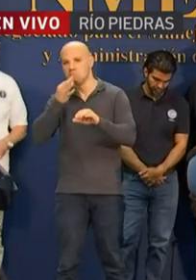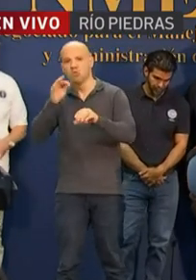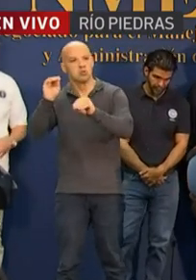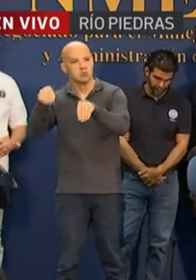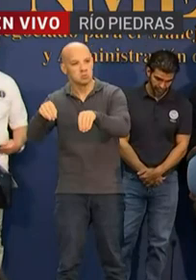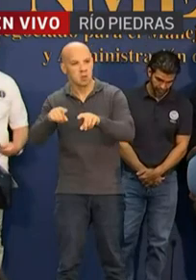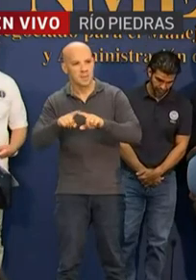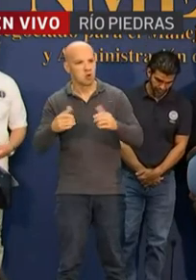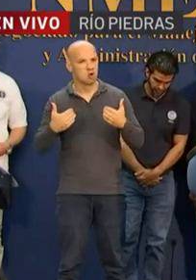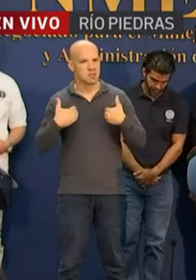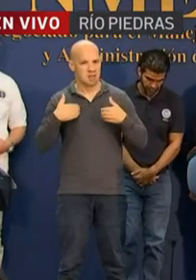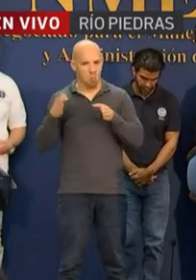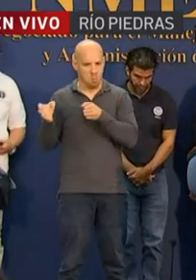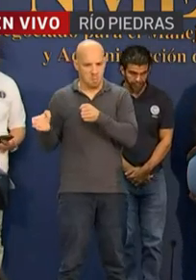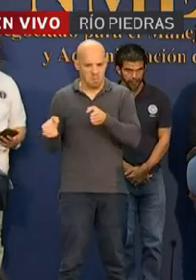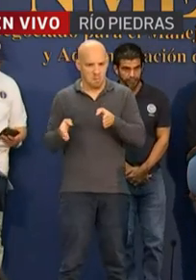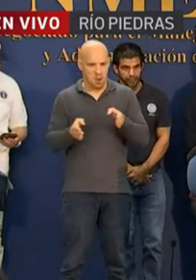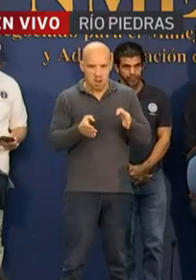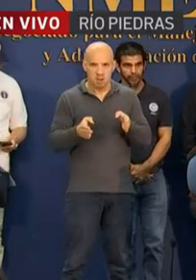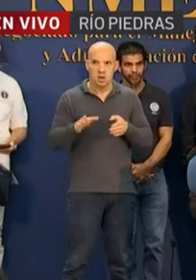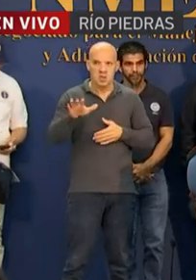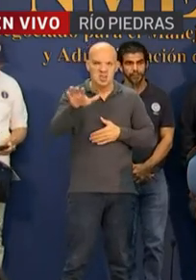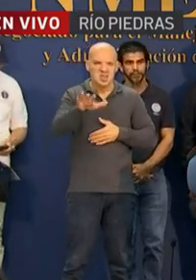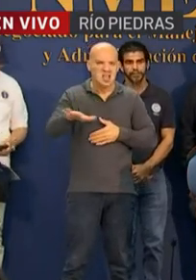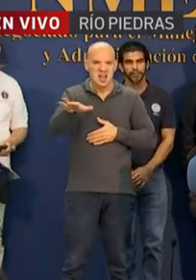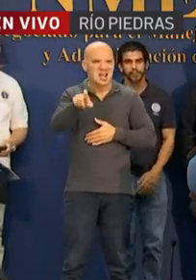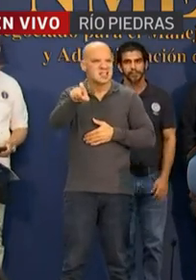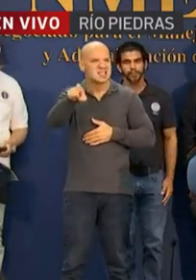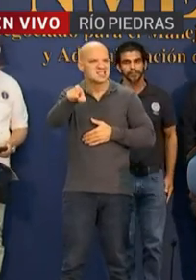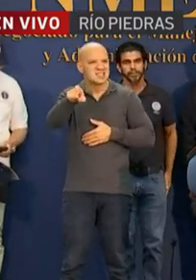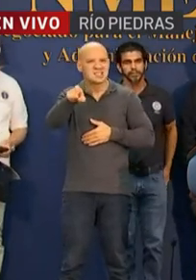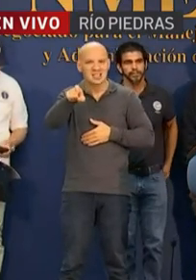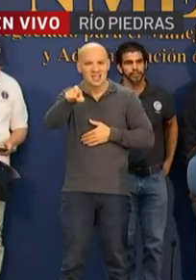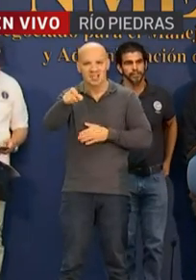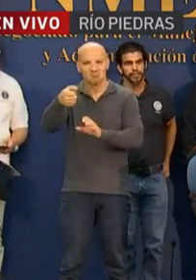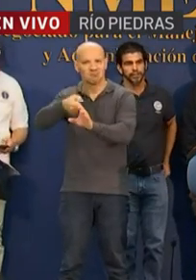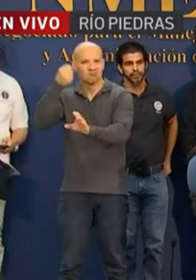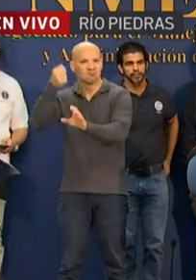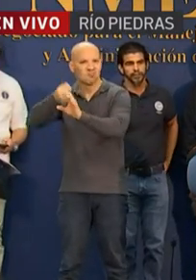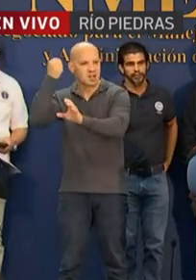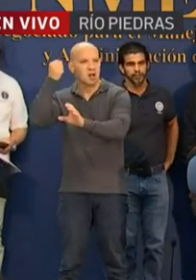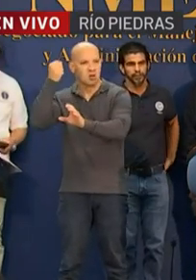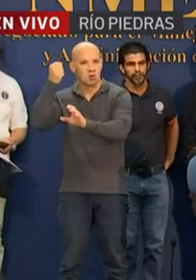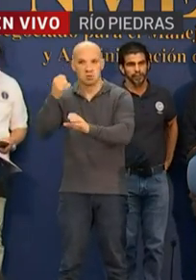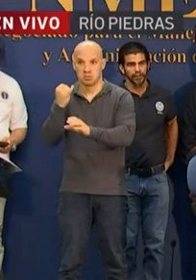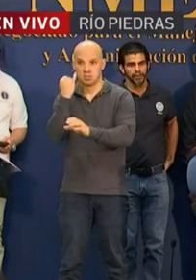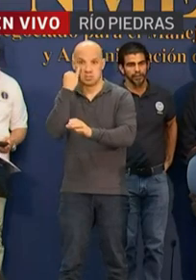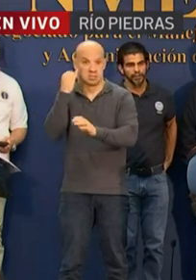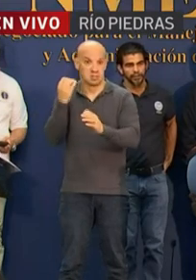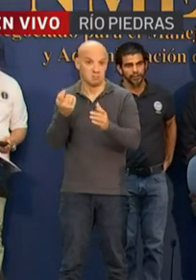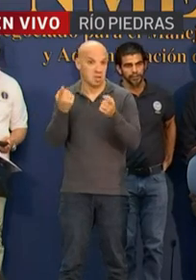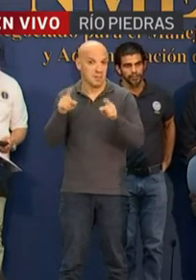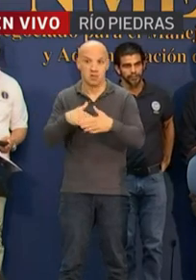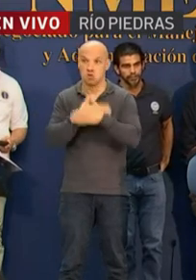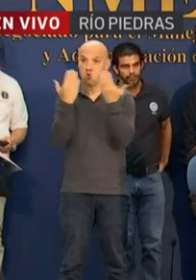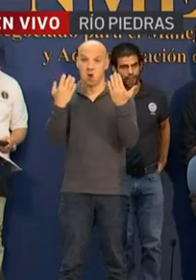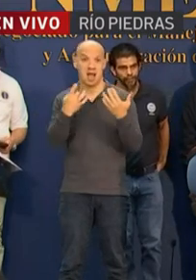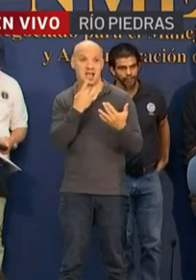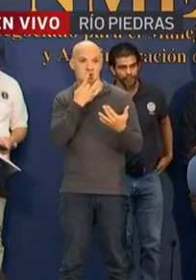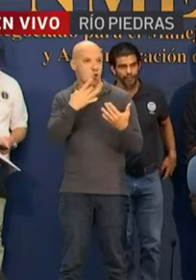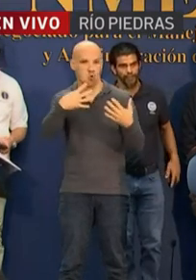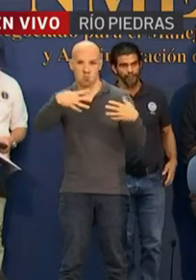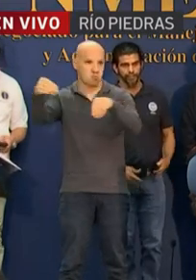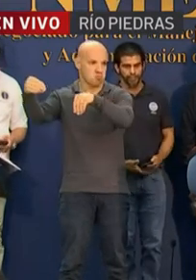NECESITA DE ELECTRICIDAD EN